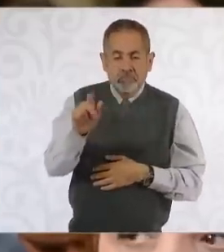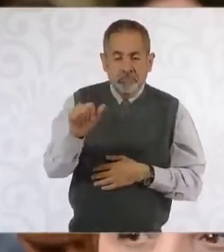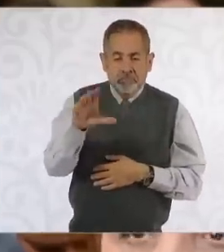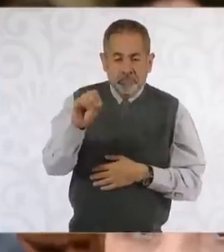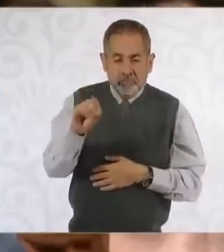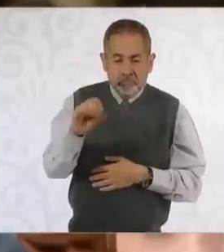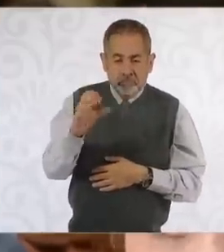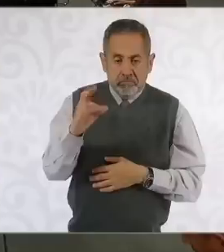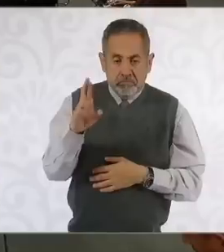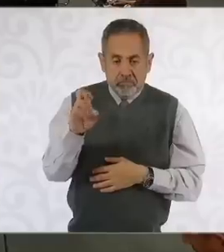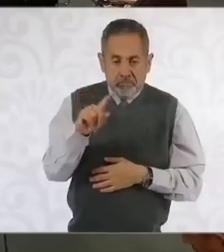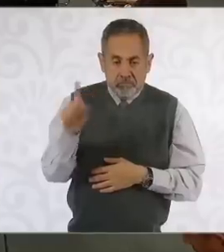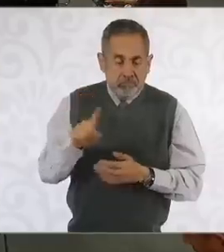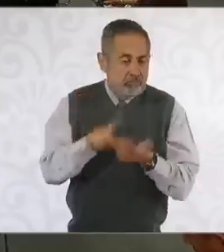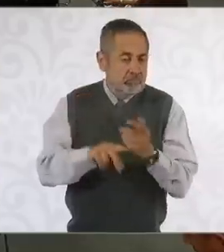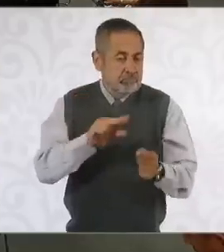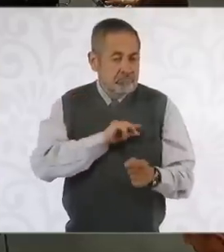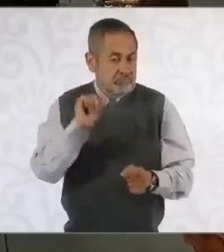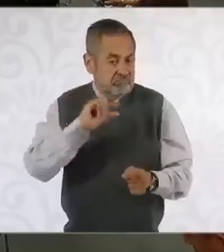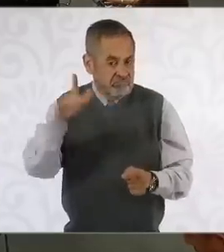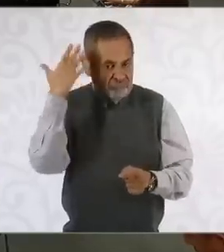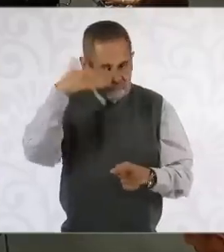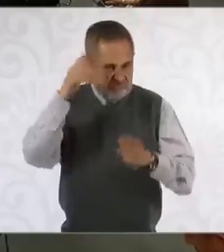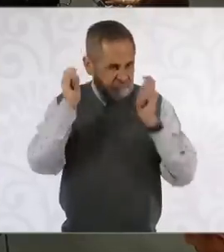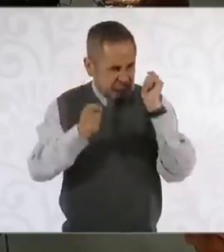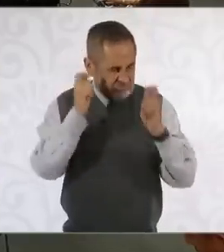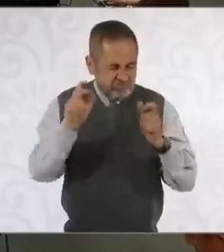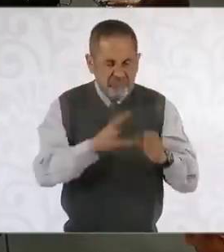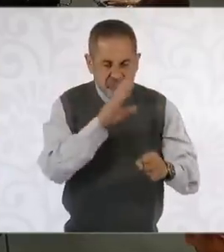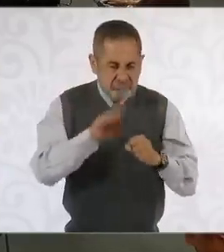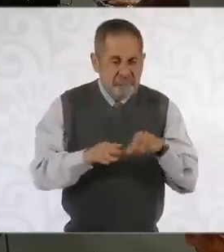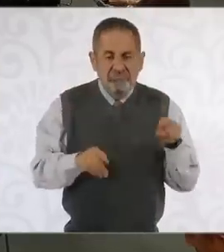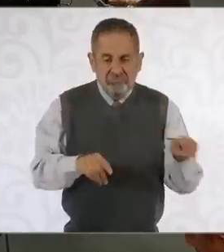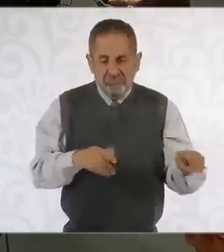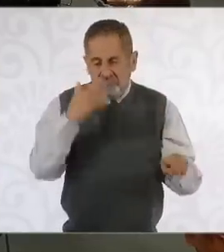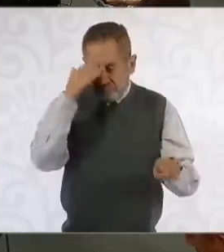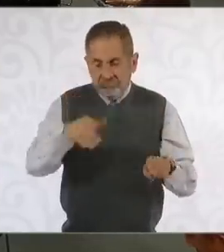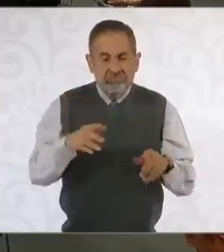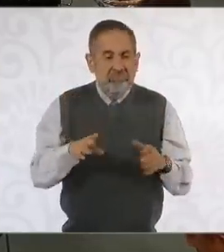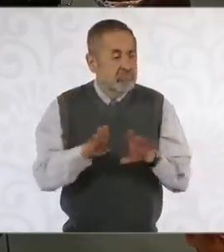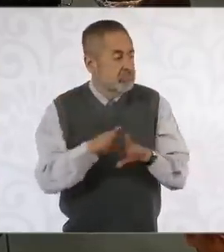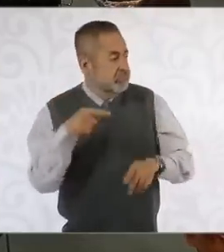de los especialistas eh en todos estos temas de de de la impunidad que ha habido en nuestro país